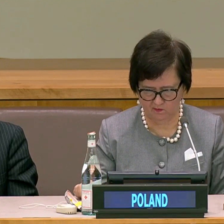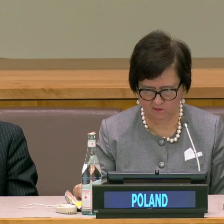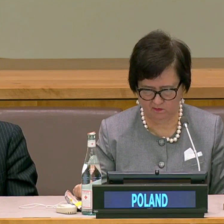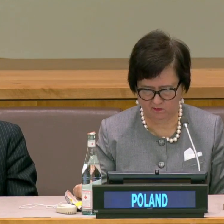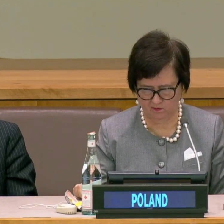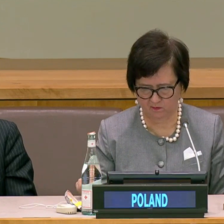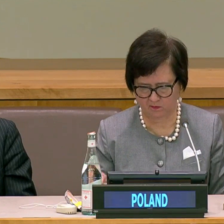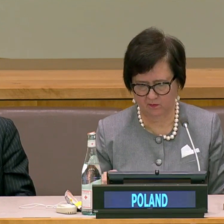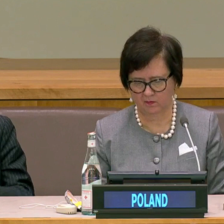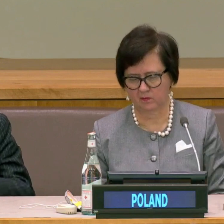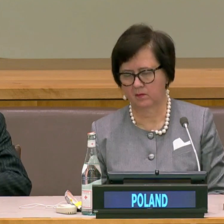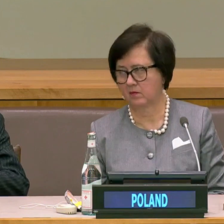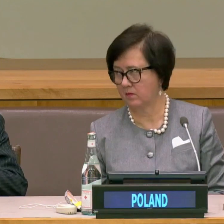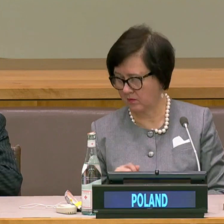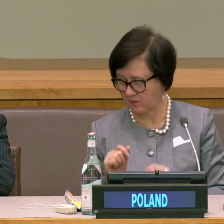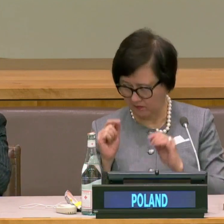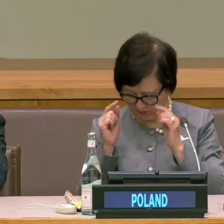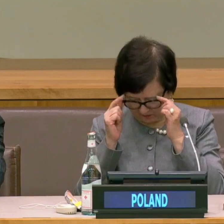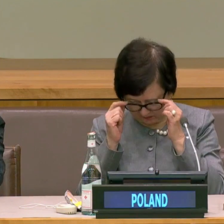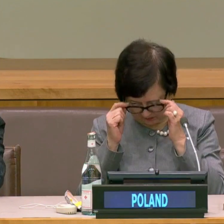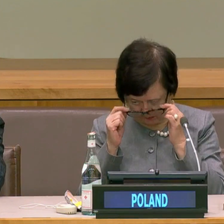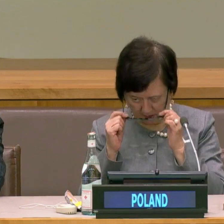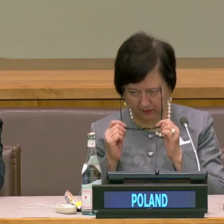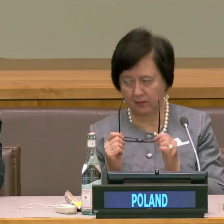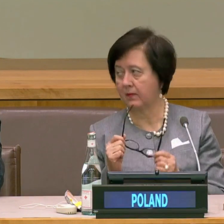Quiero comentar las barreras que actualmente están